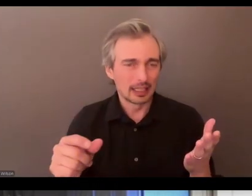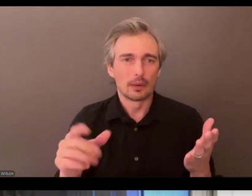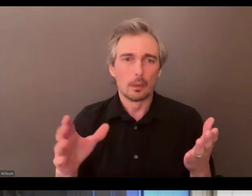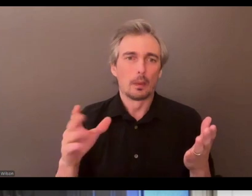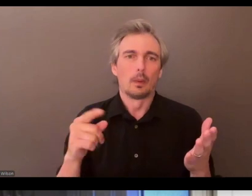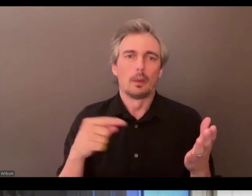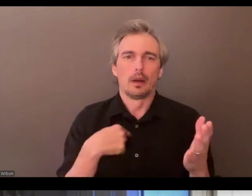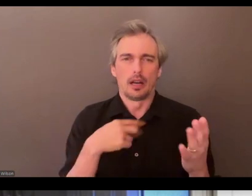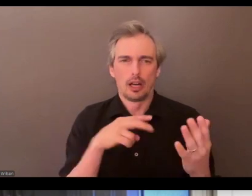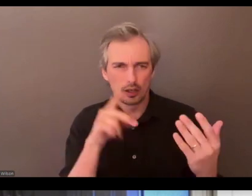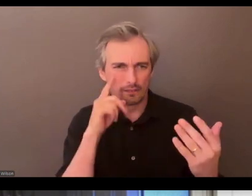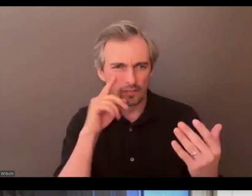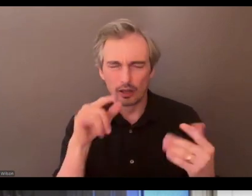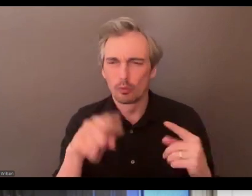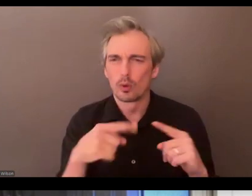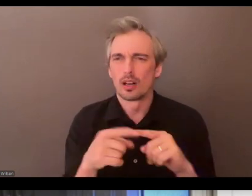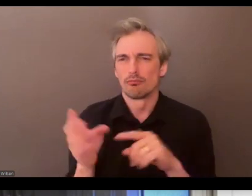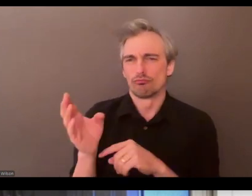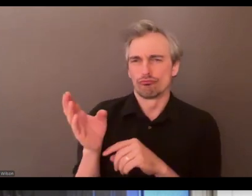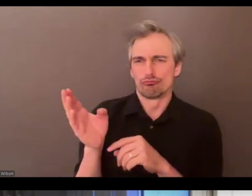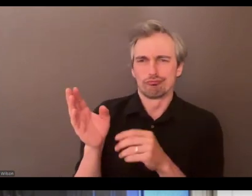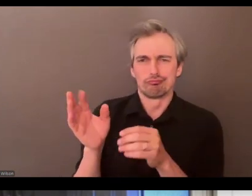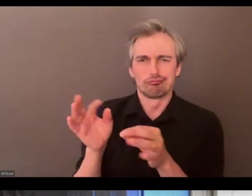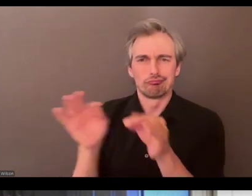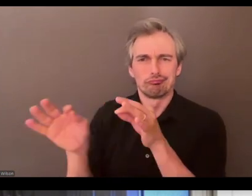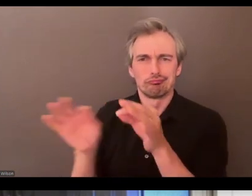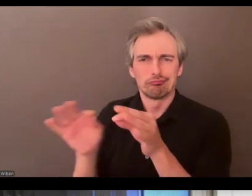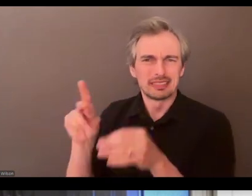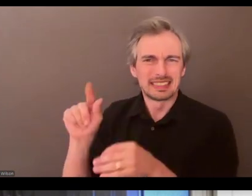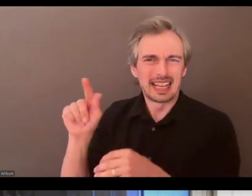合、それはデ ータをチ ームに提示する前に必ず行うことです。